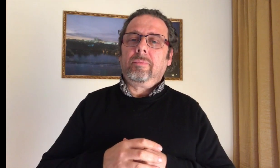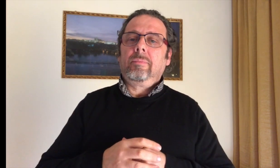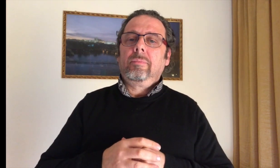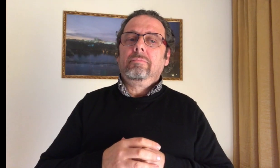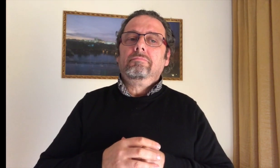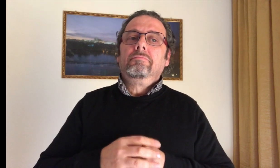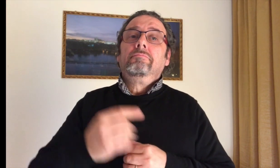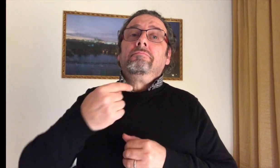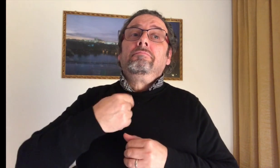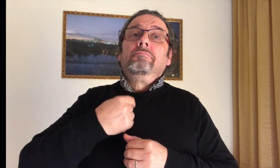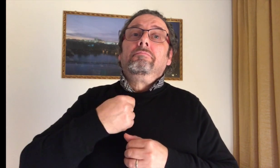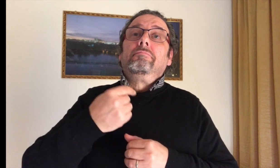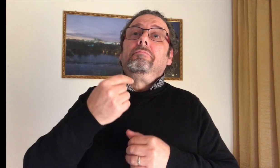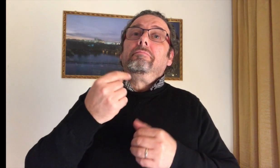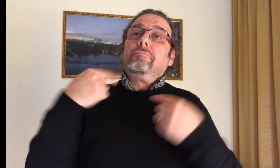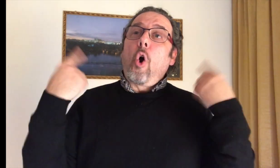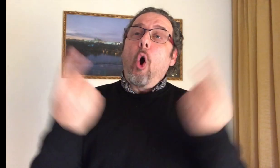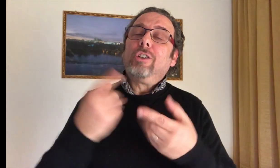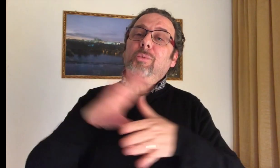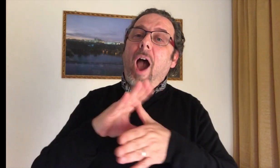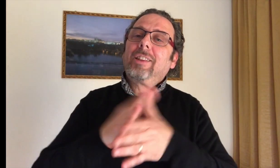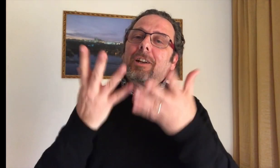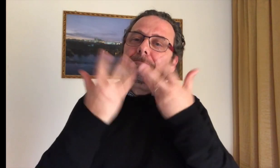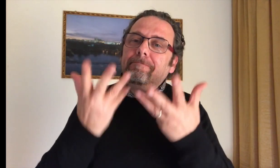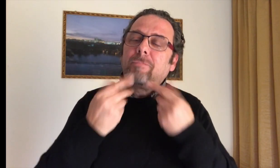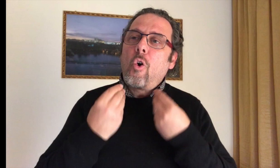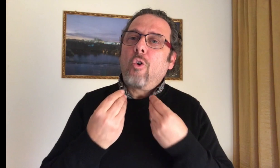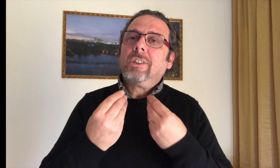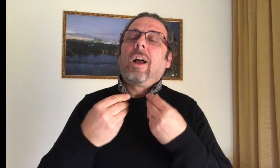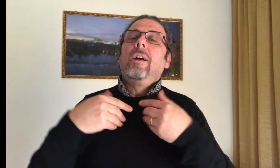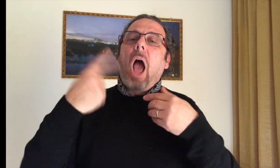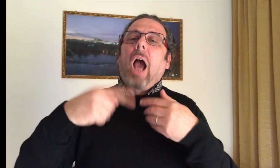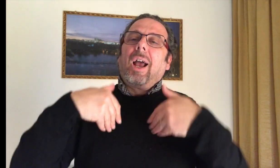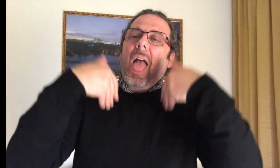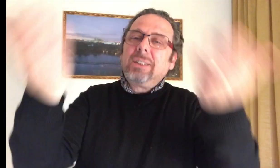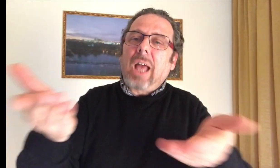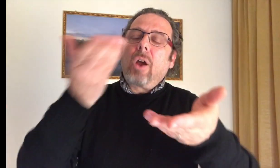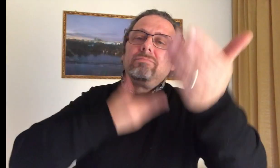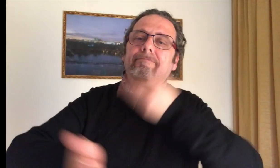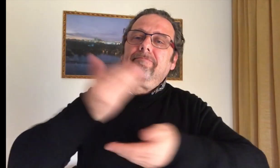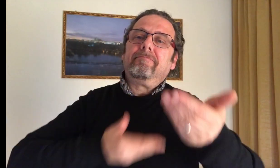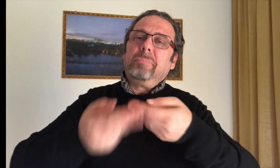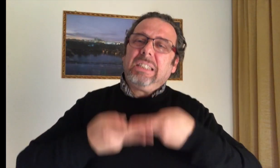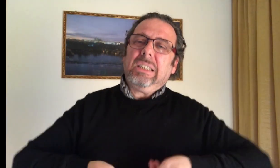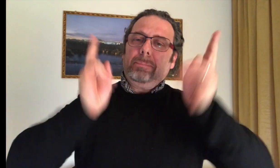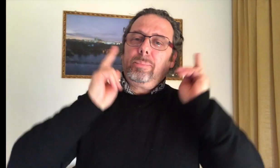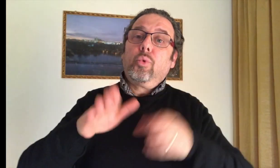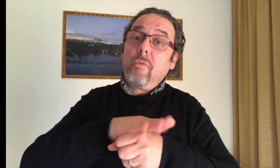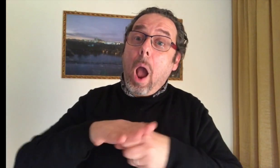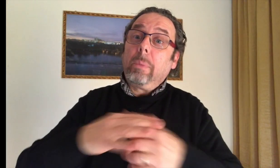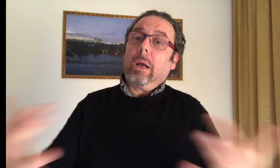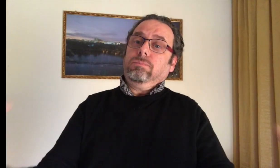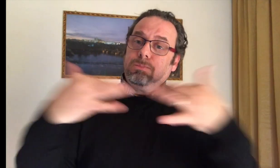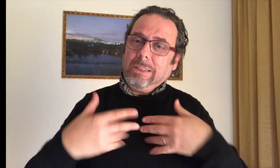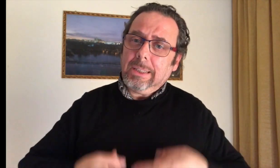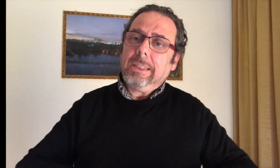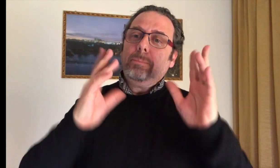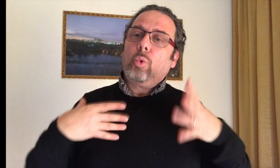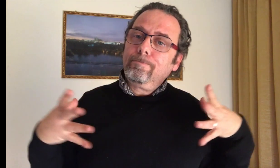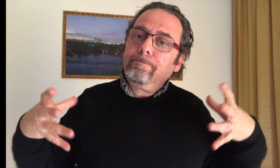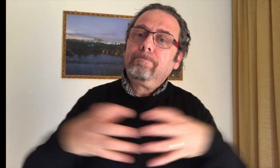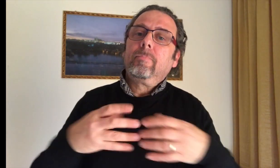E’ questo il nostro obiettivo. Vogliamo anche, dall’esterno, più collaborazione e, in armonia essere